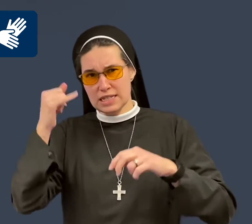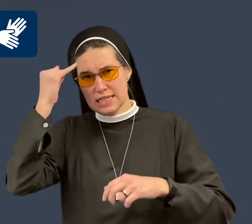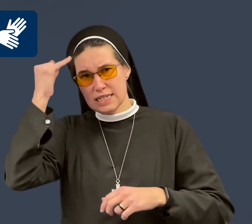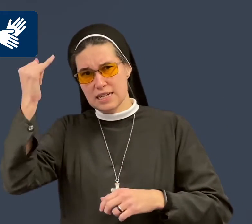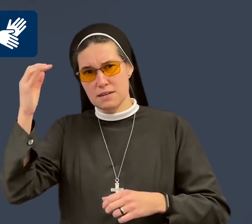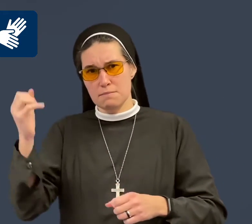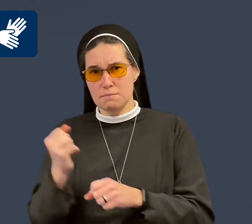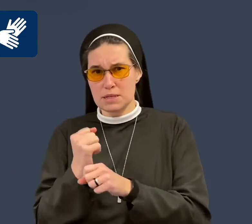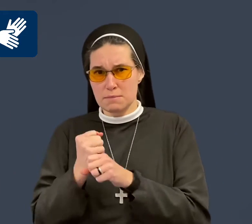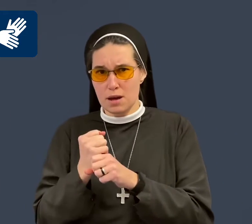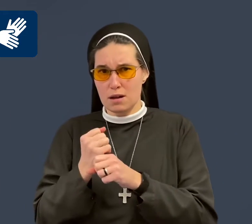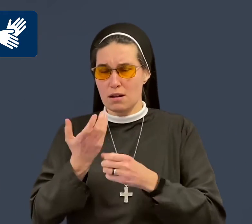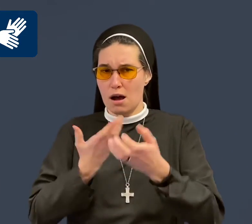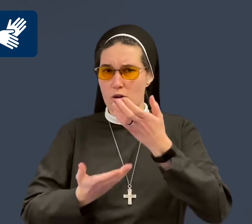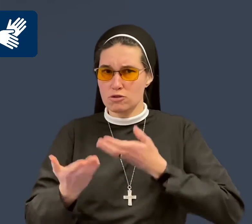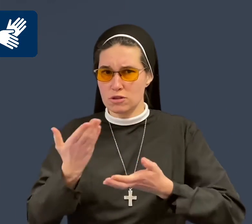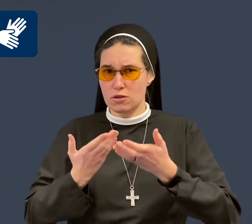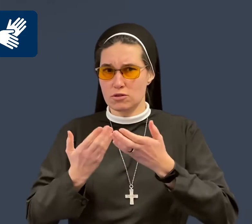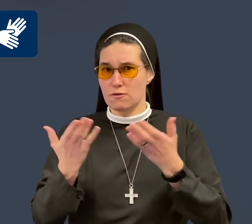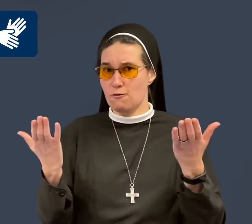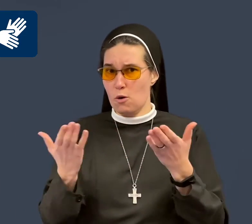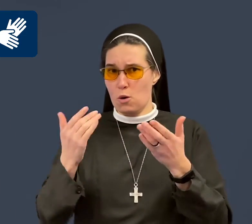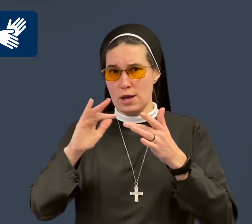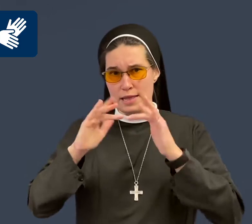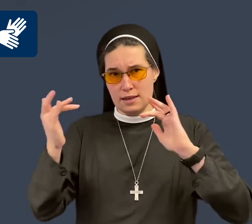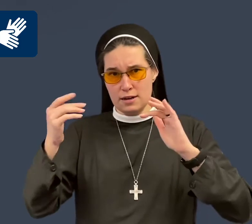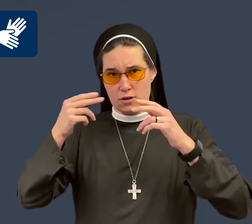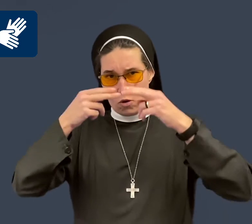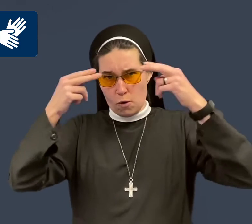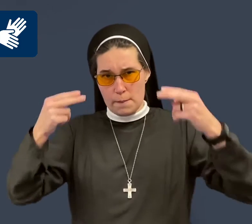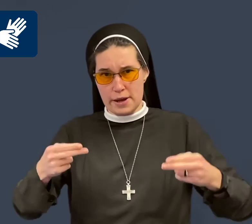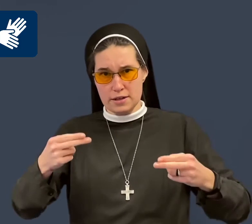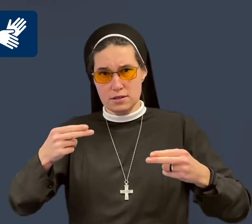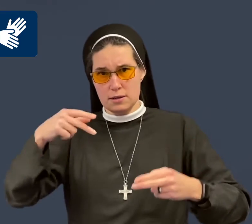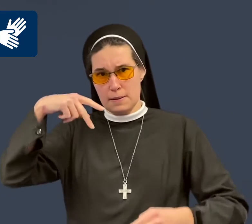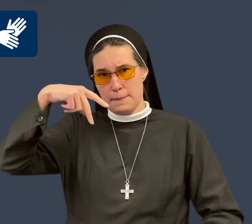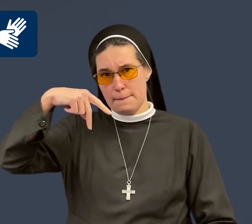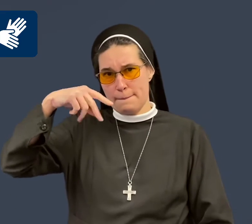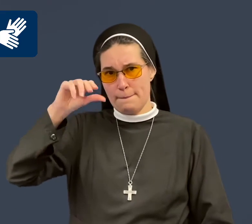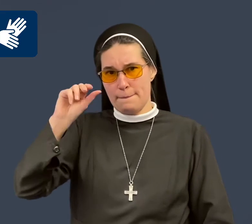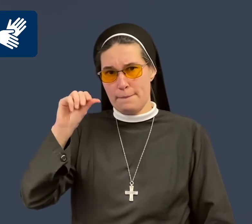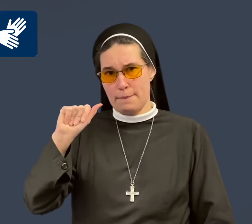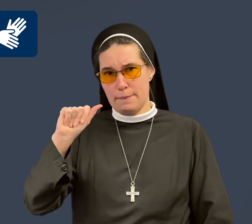Wir haben noch eine gute Idee: auf einem Padlet - da kann man Tag für Tag Ideen einbringen